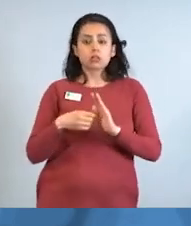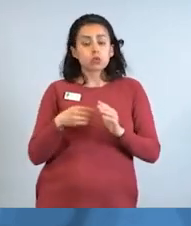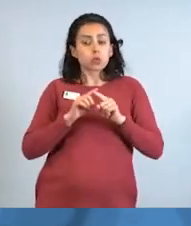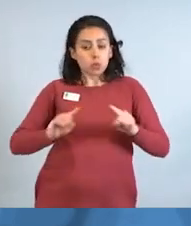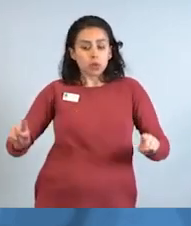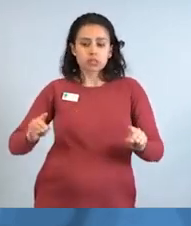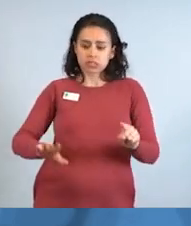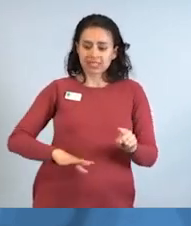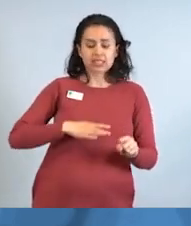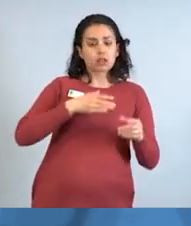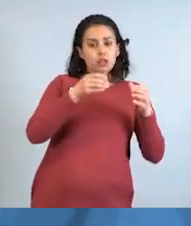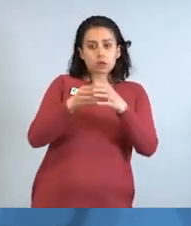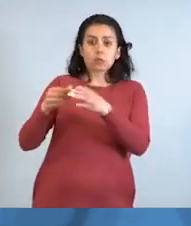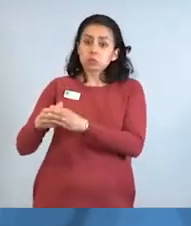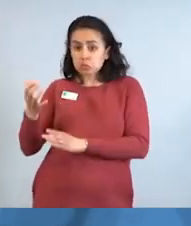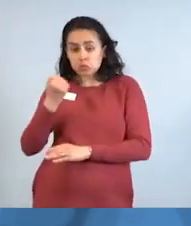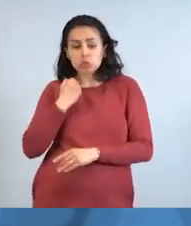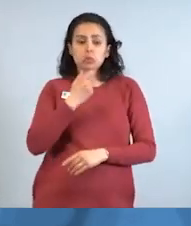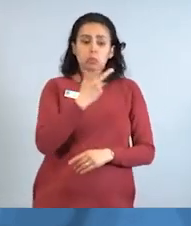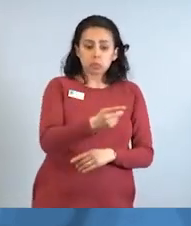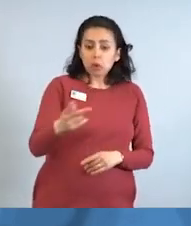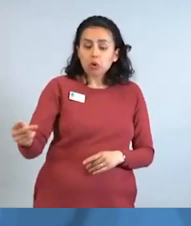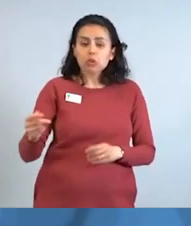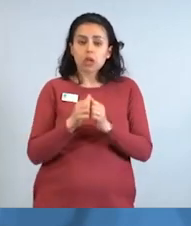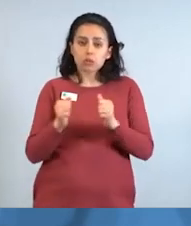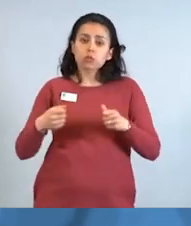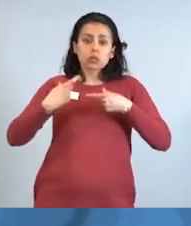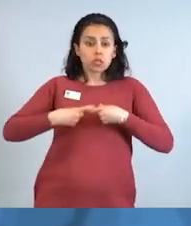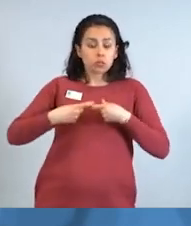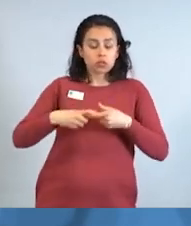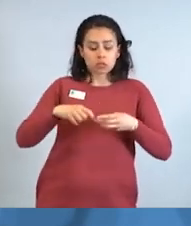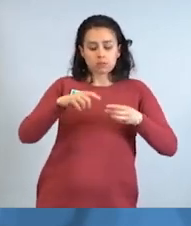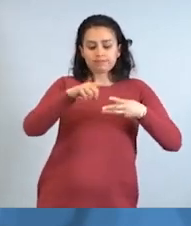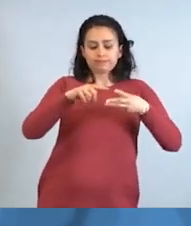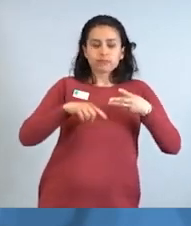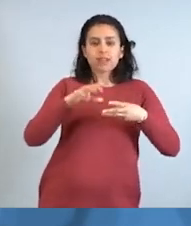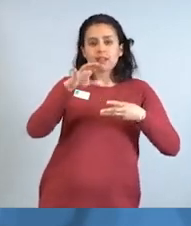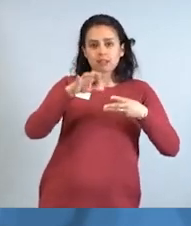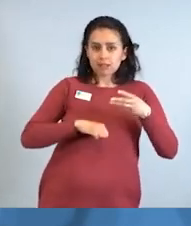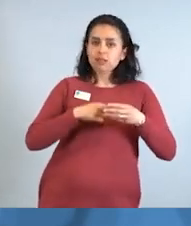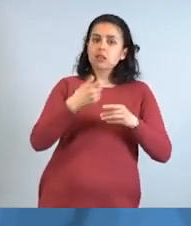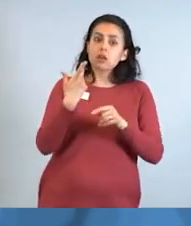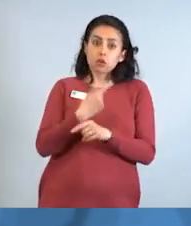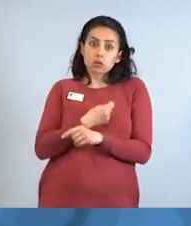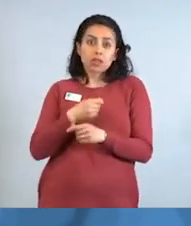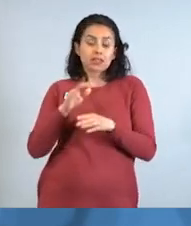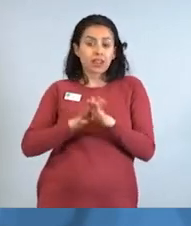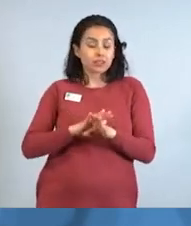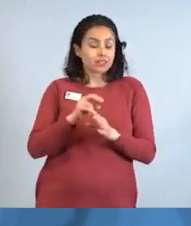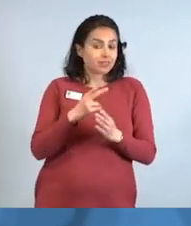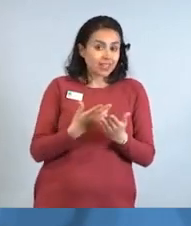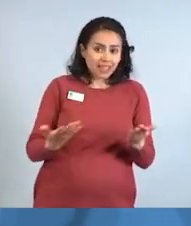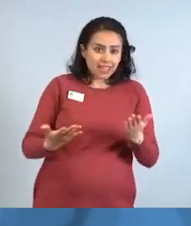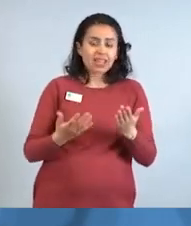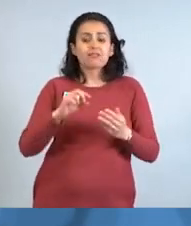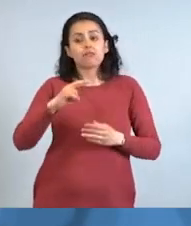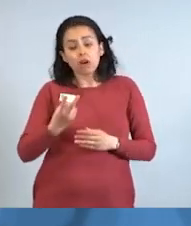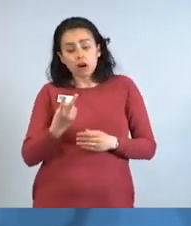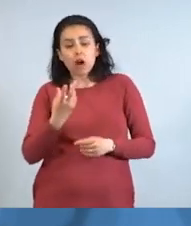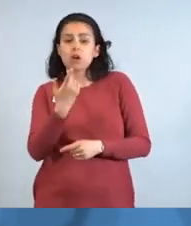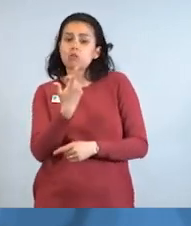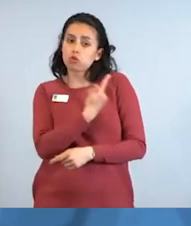mutta se riippuu siitä onko meillä kaikki rokotteet käytössä vai onko rokotteiden käytössä edelleen rajoitteita.